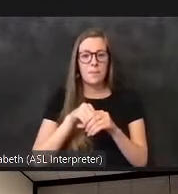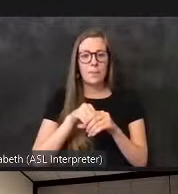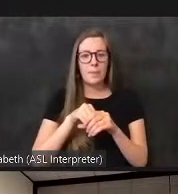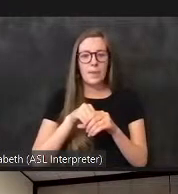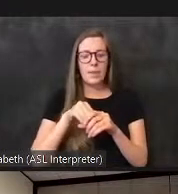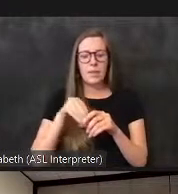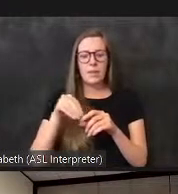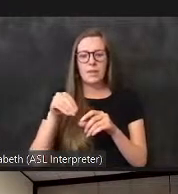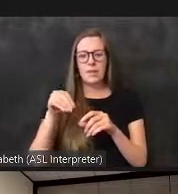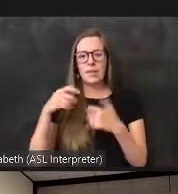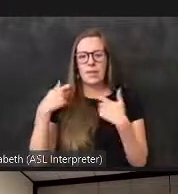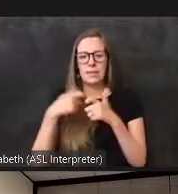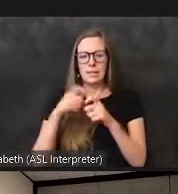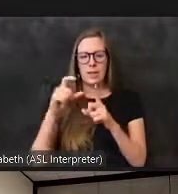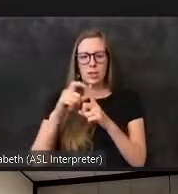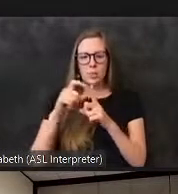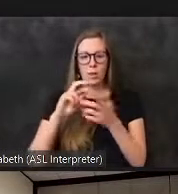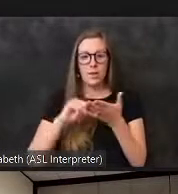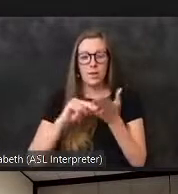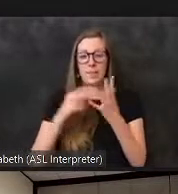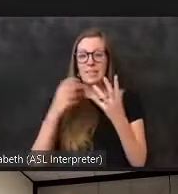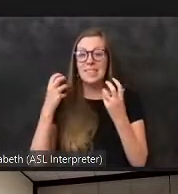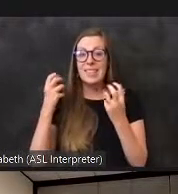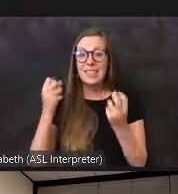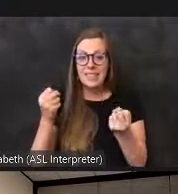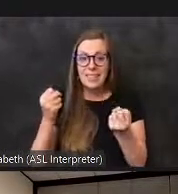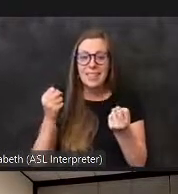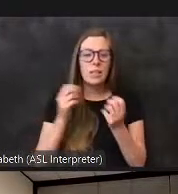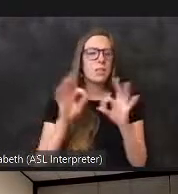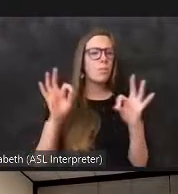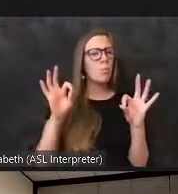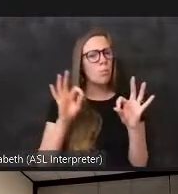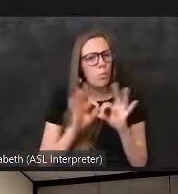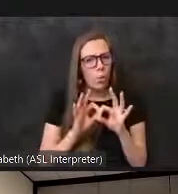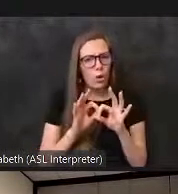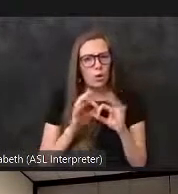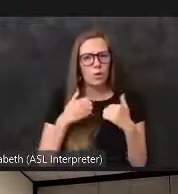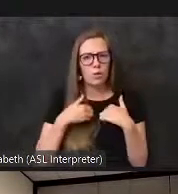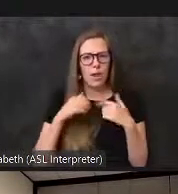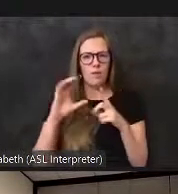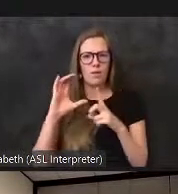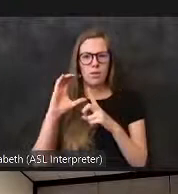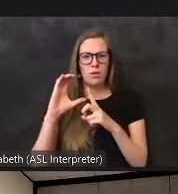trabajo que cura que cura significa sanar i30 Importante es tener